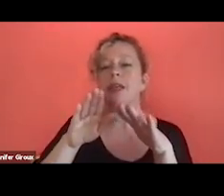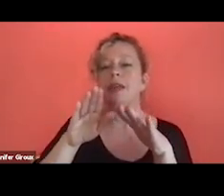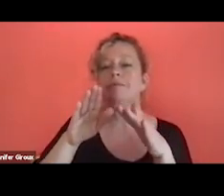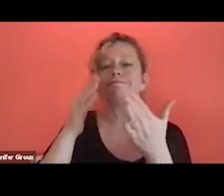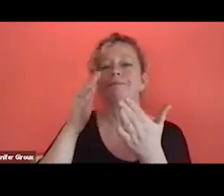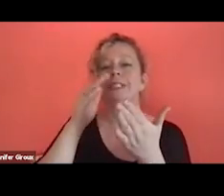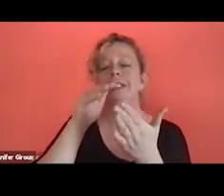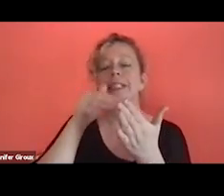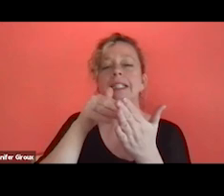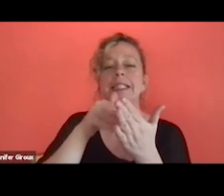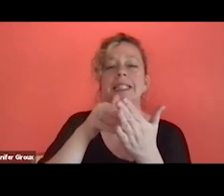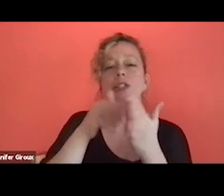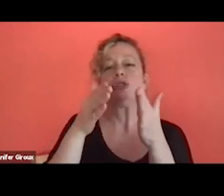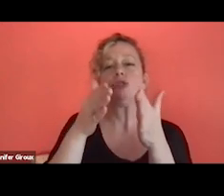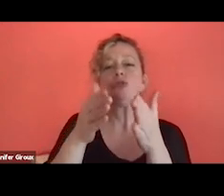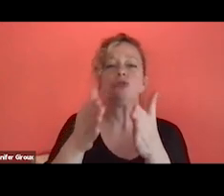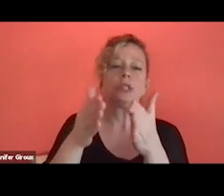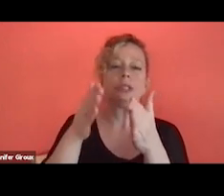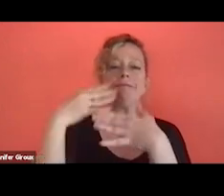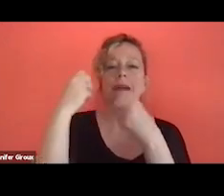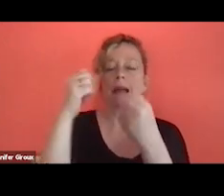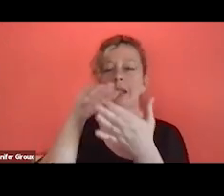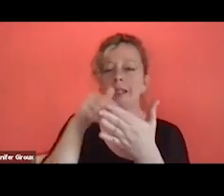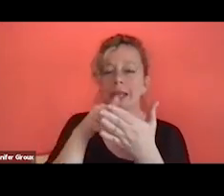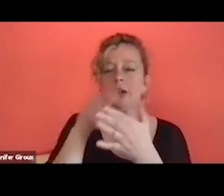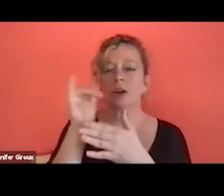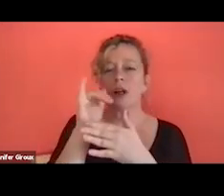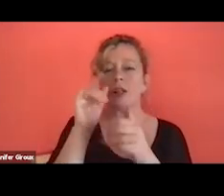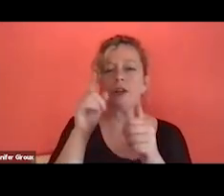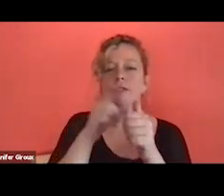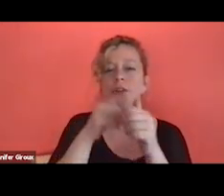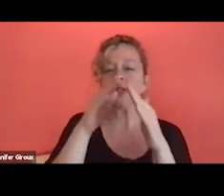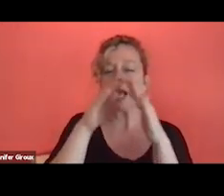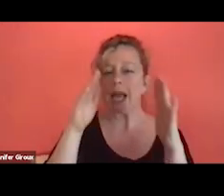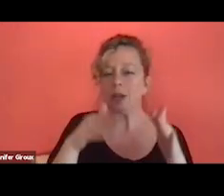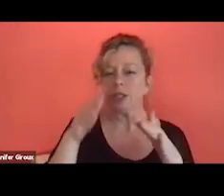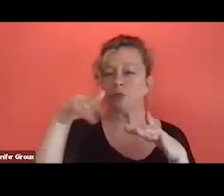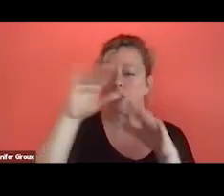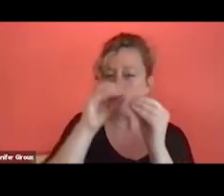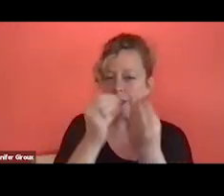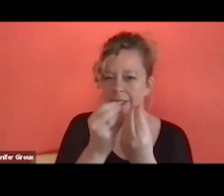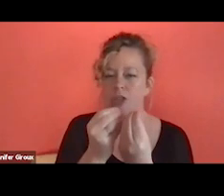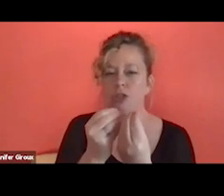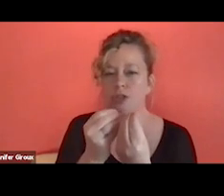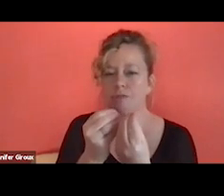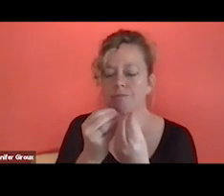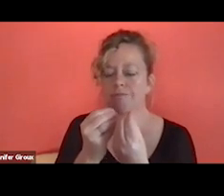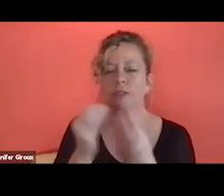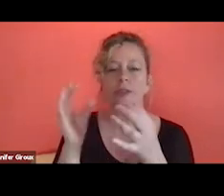y también con una variedad de programas de vivienda primero en toda nuestra organización. Llegamos a todo el área metropolitana de Denver